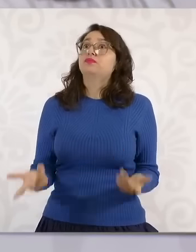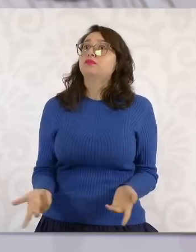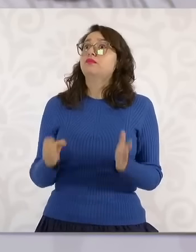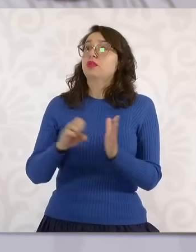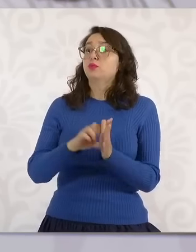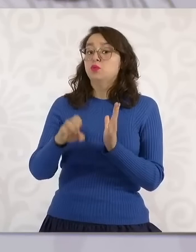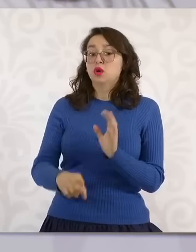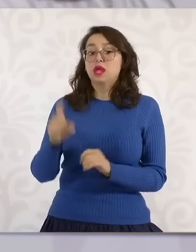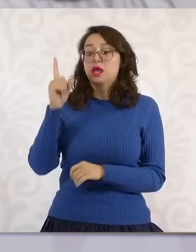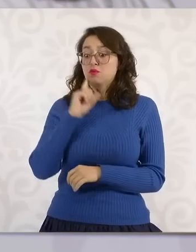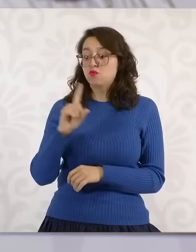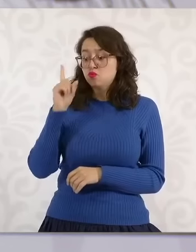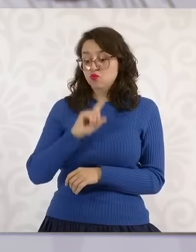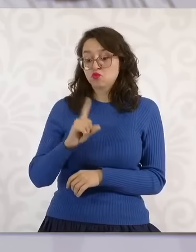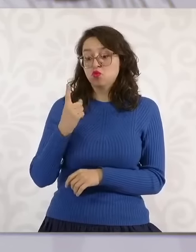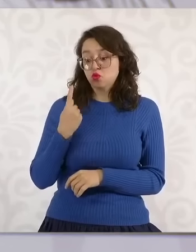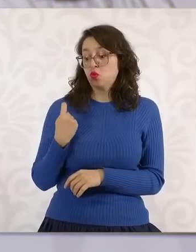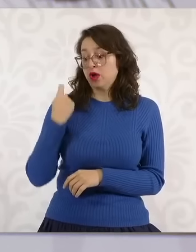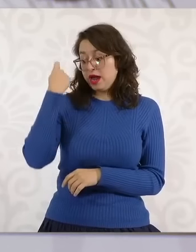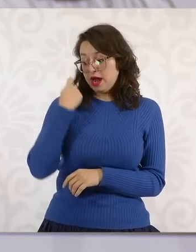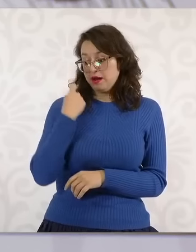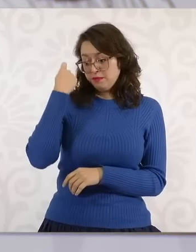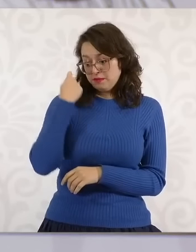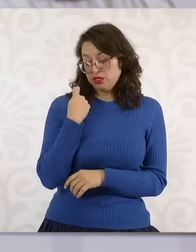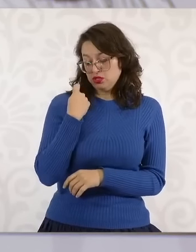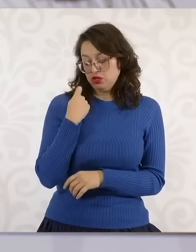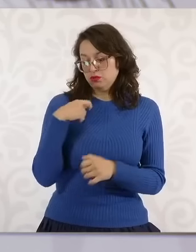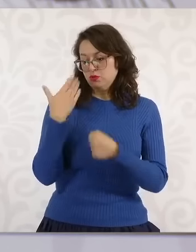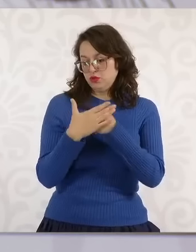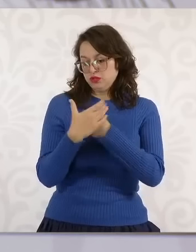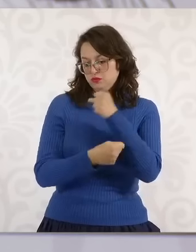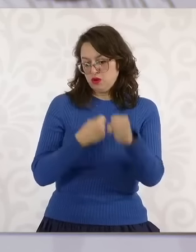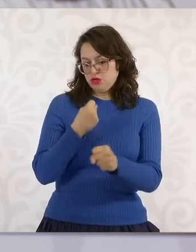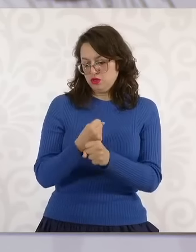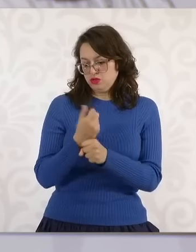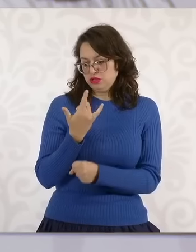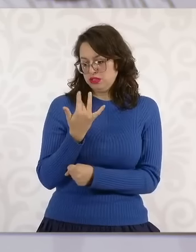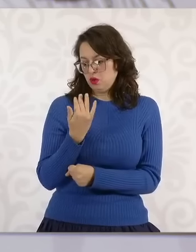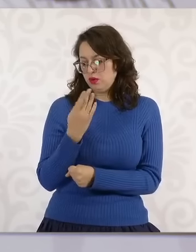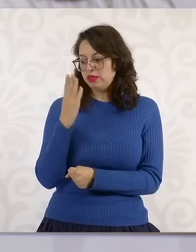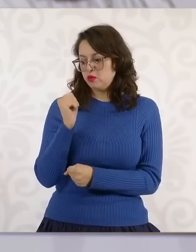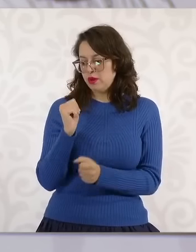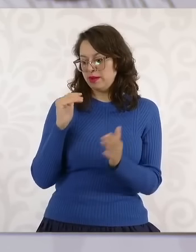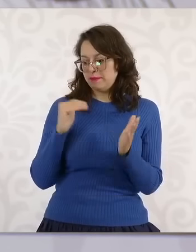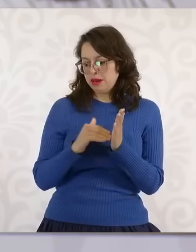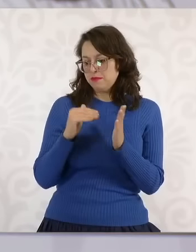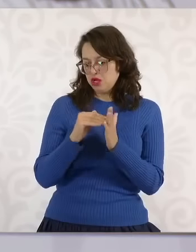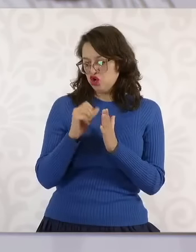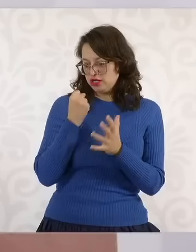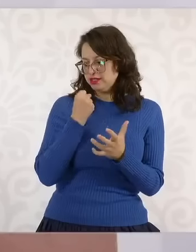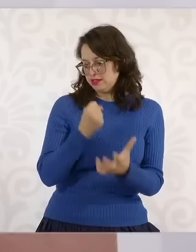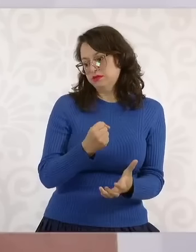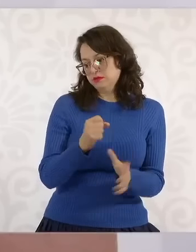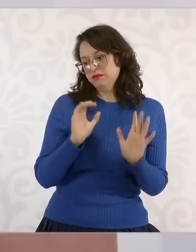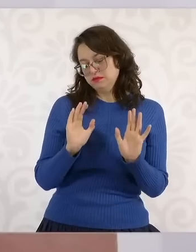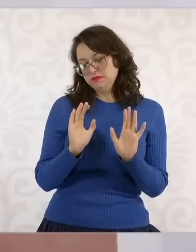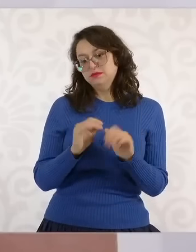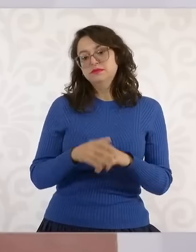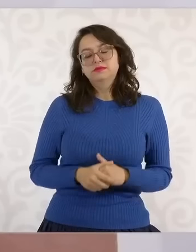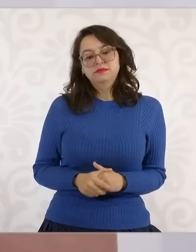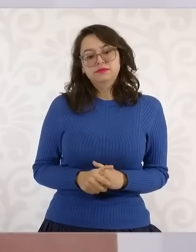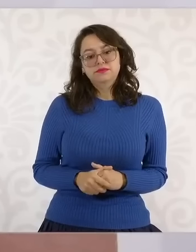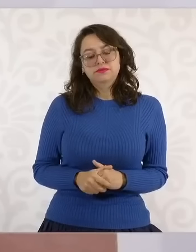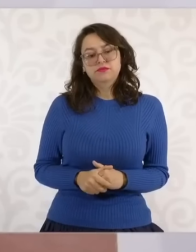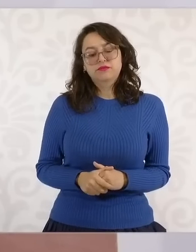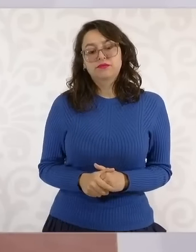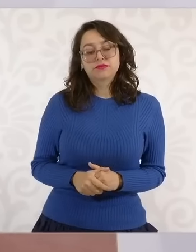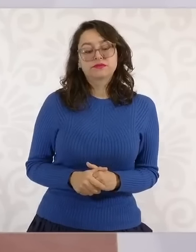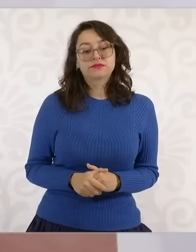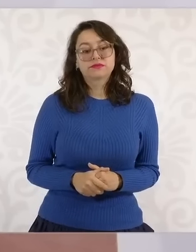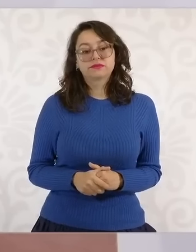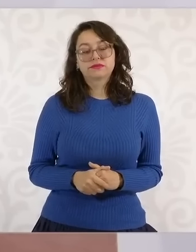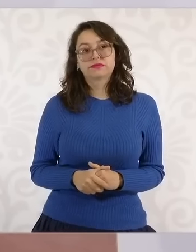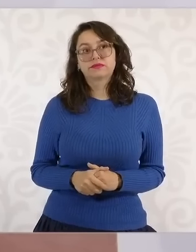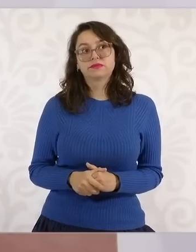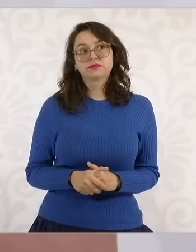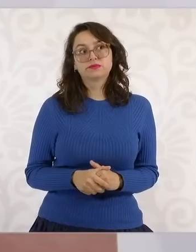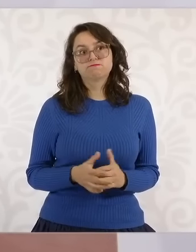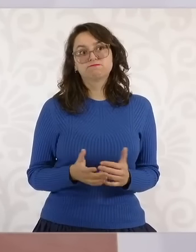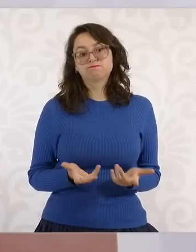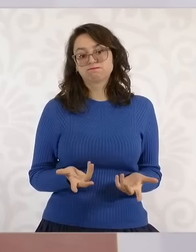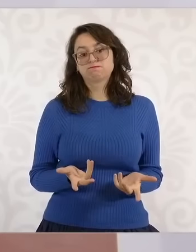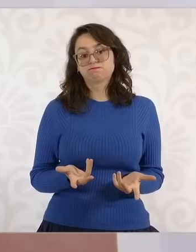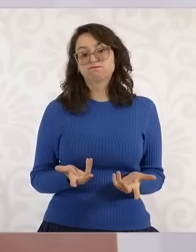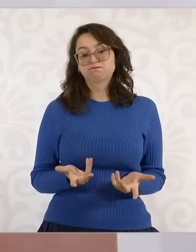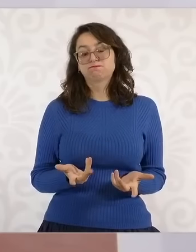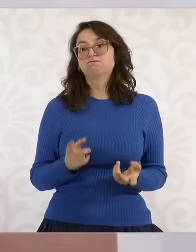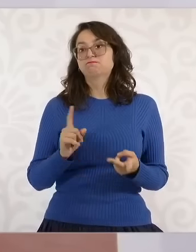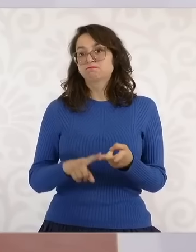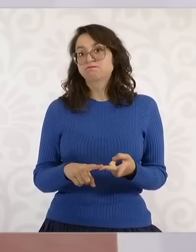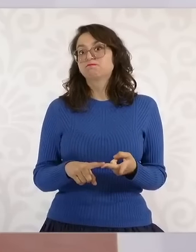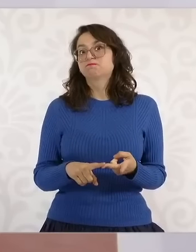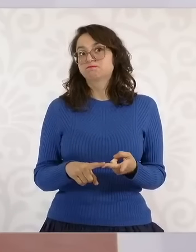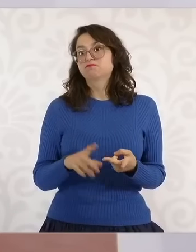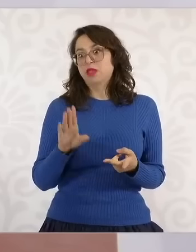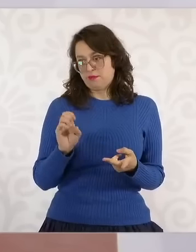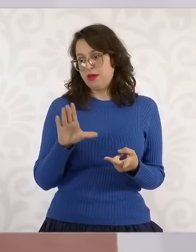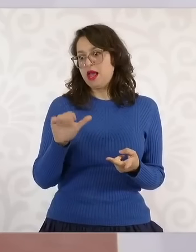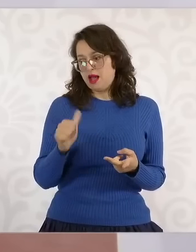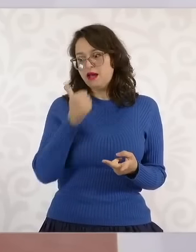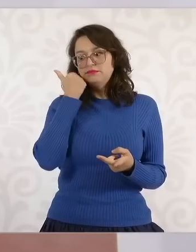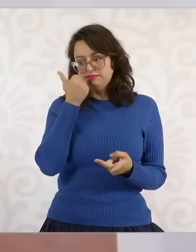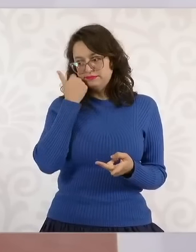tiene el próximo año 59,000 millones. Claro, depende. También podemos eh aumentar las becas,